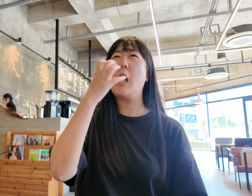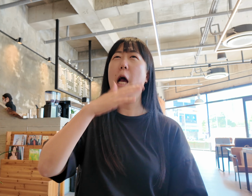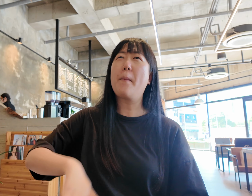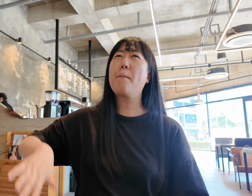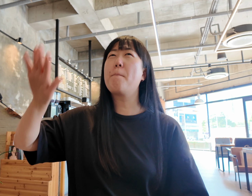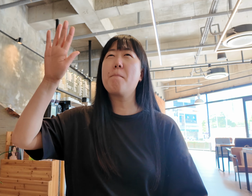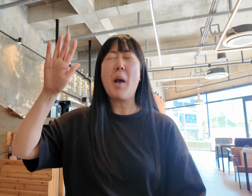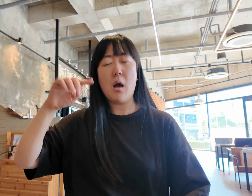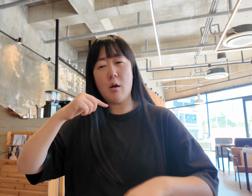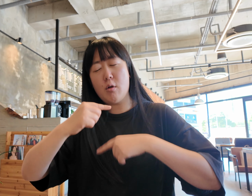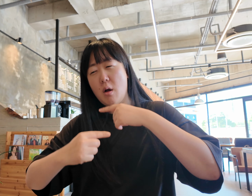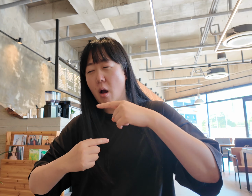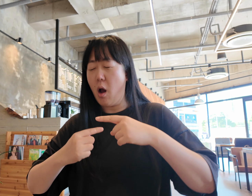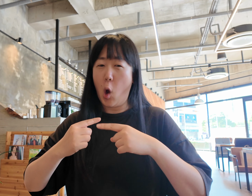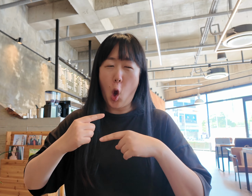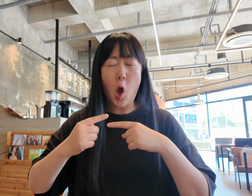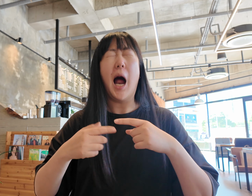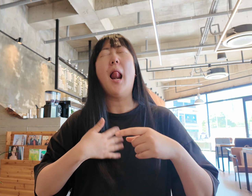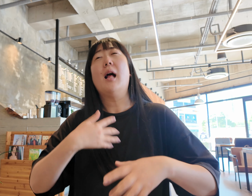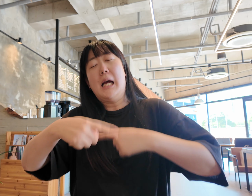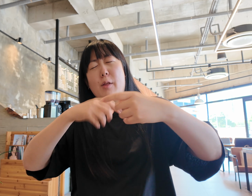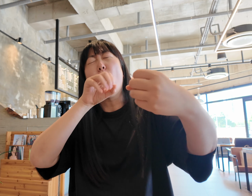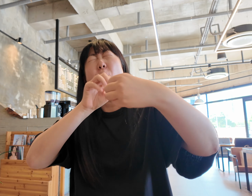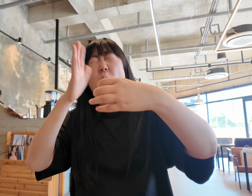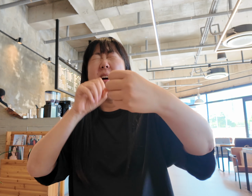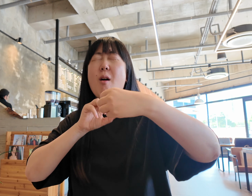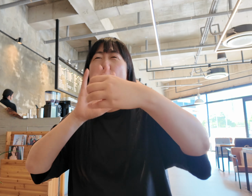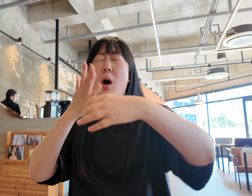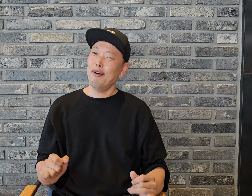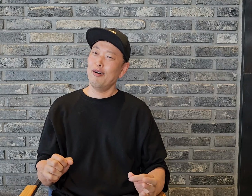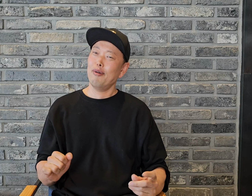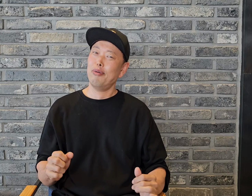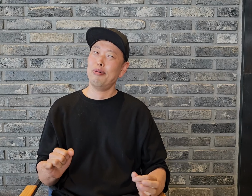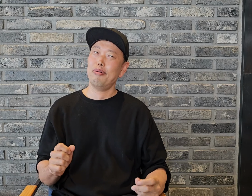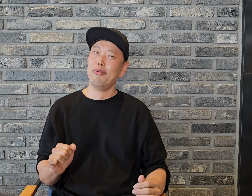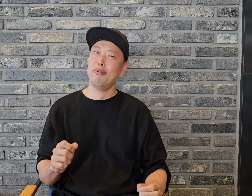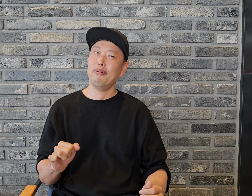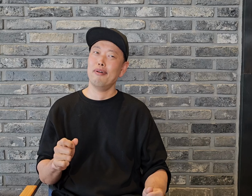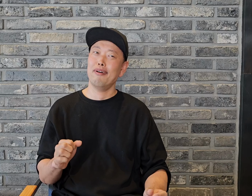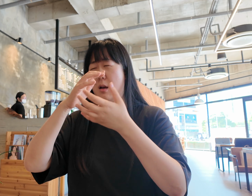私は耳が聞こえない文化の中で育ってきましたが、手話でコミュニケーションをとることができます。 ああ、あなたは私に任務を与えていますね。